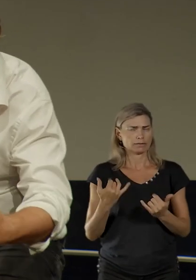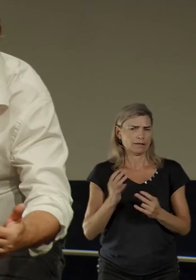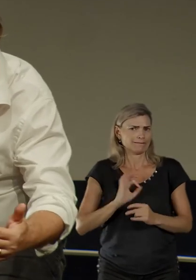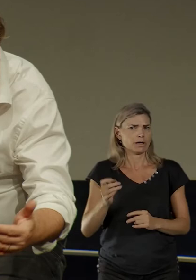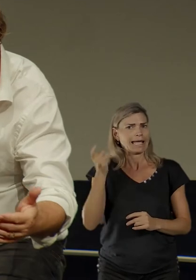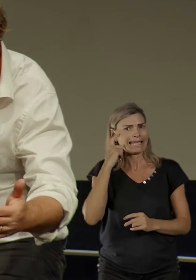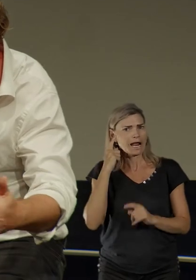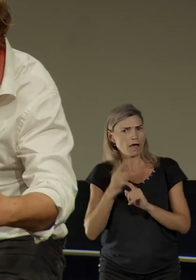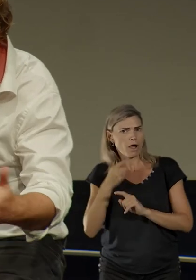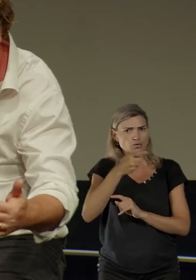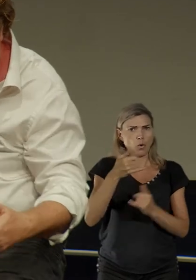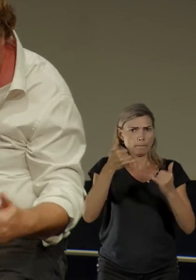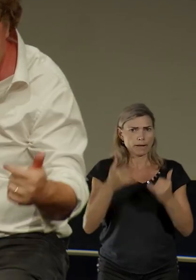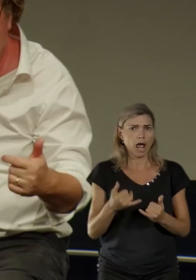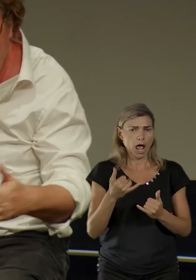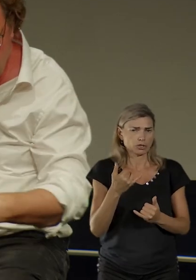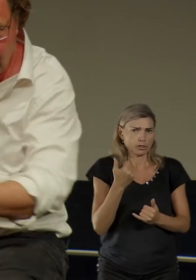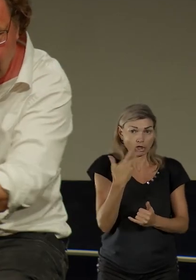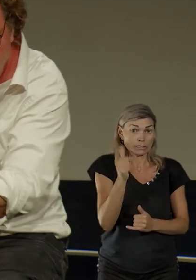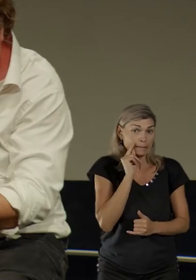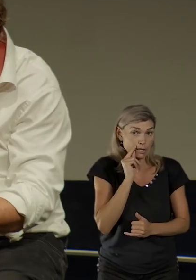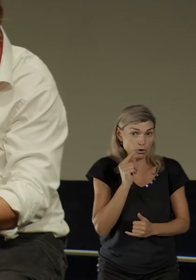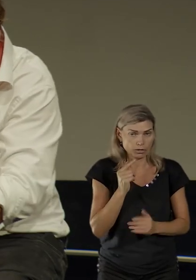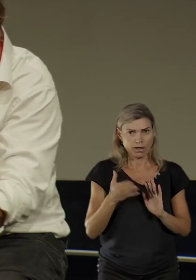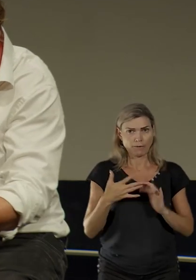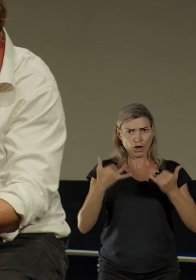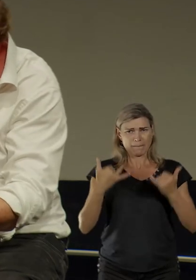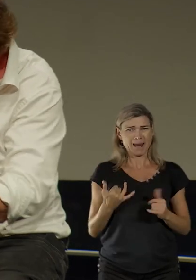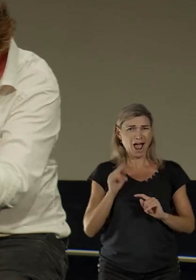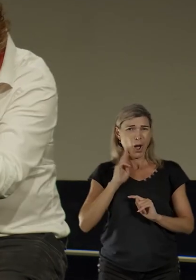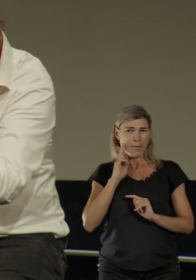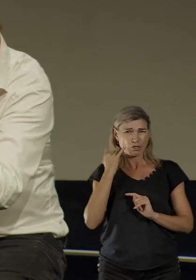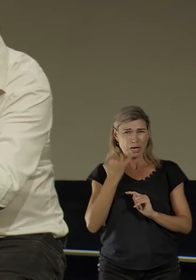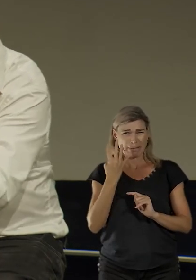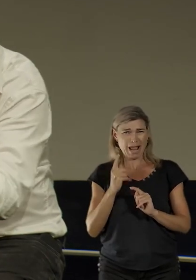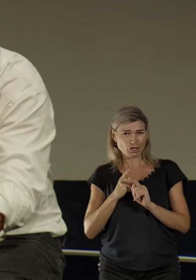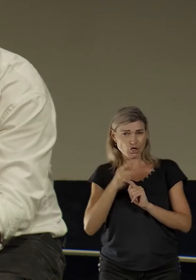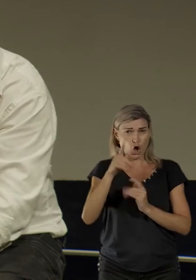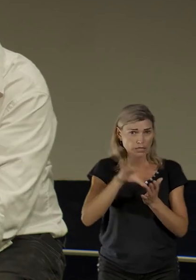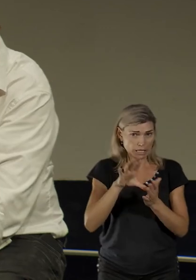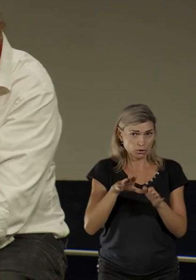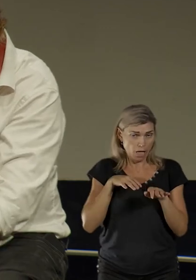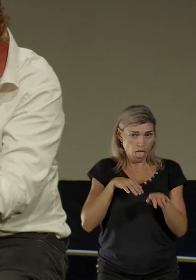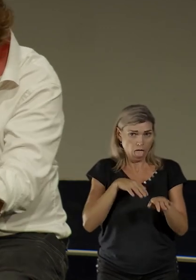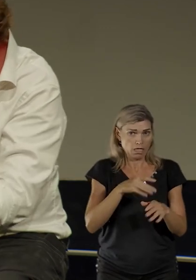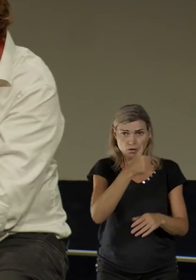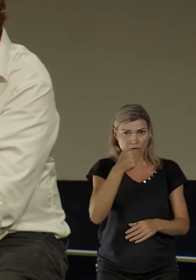z Modřan, když je zácpa! 30 minut z Jihlavy a jste na Hlaváku! Kdežto v Modřanech tam můžete být třeba hodinu.